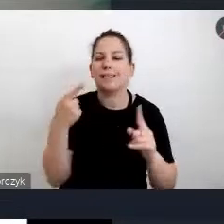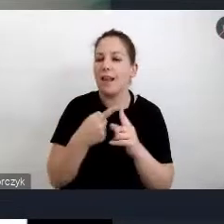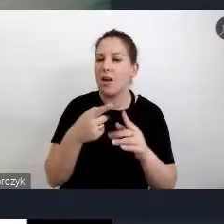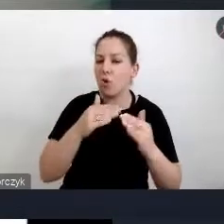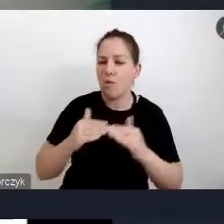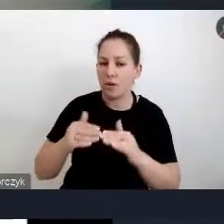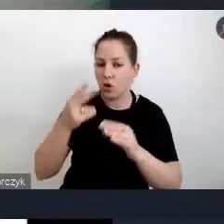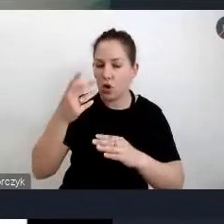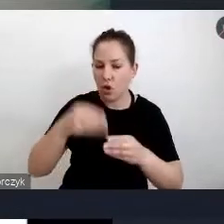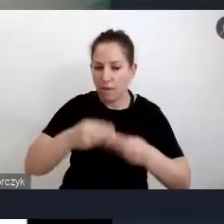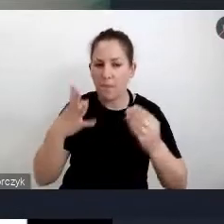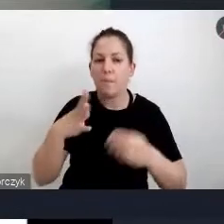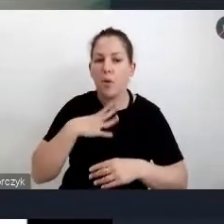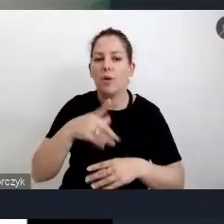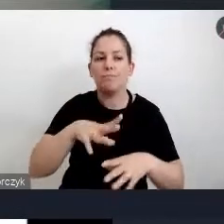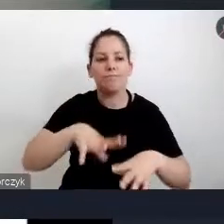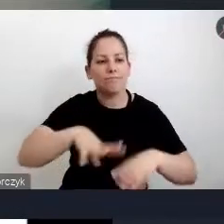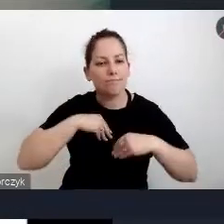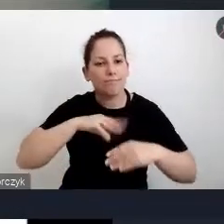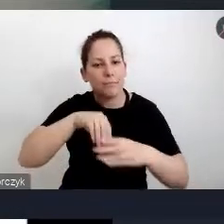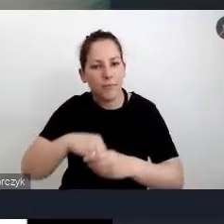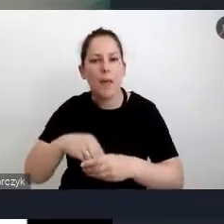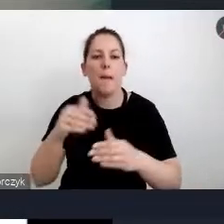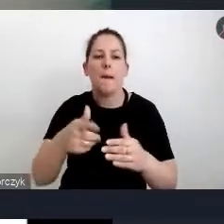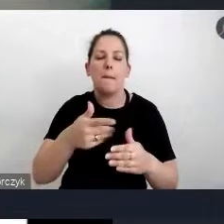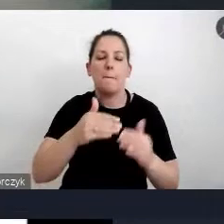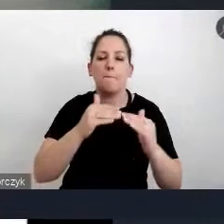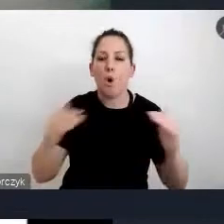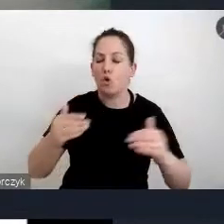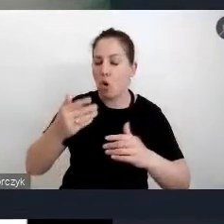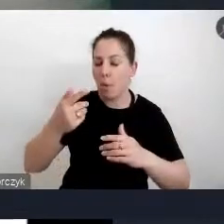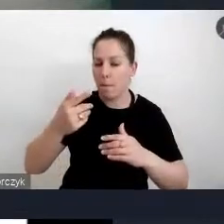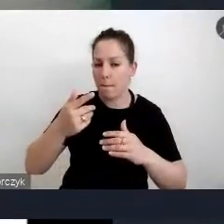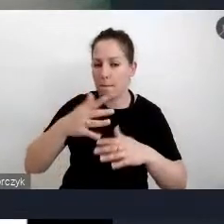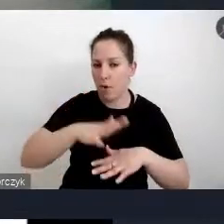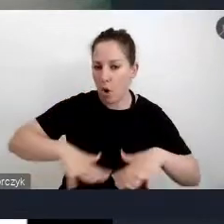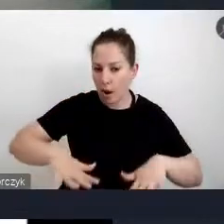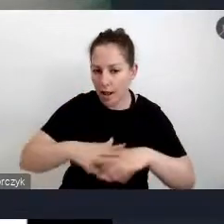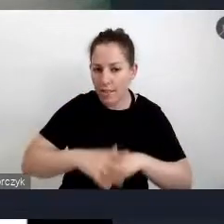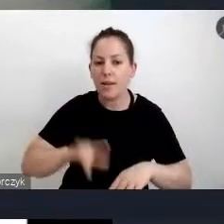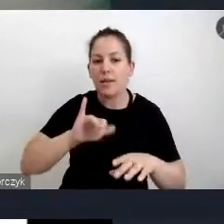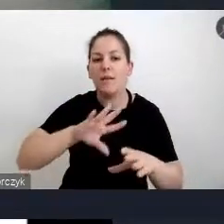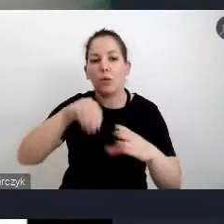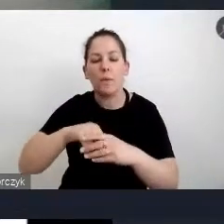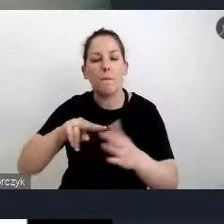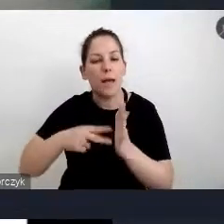zostały zaadaptowane na poziomie lokalnym i włączone do planu działania oraz jak je mierzyć.